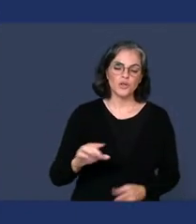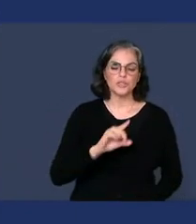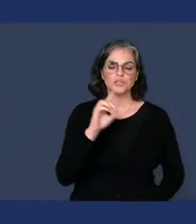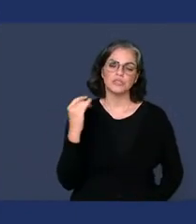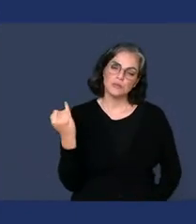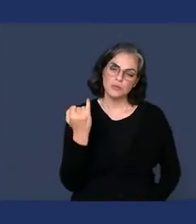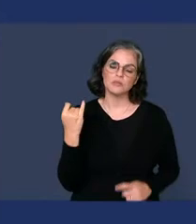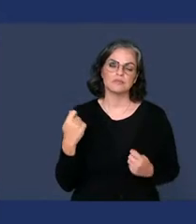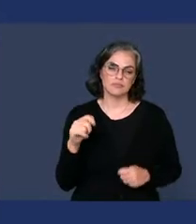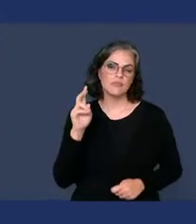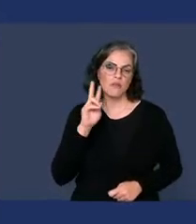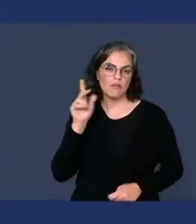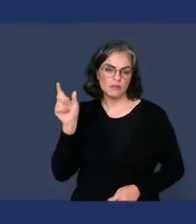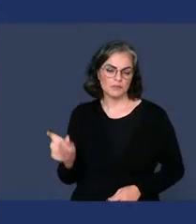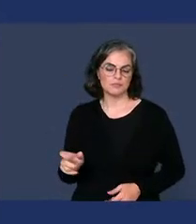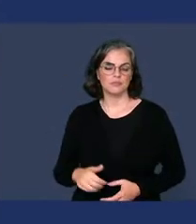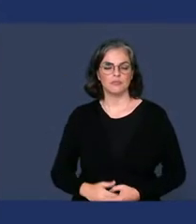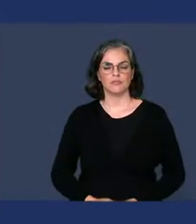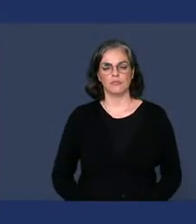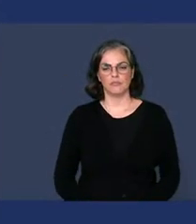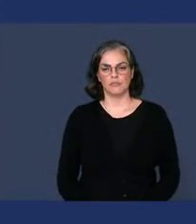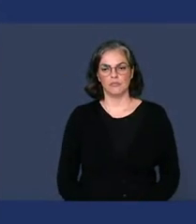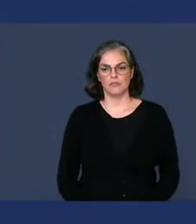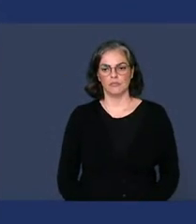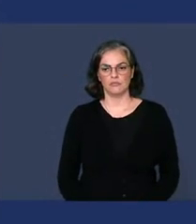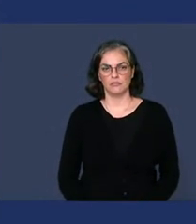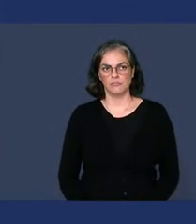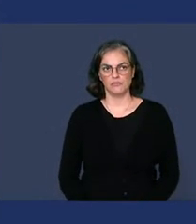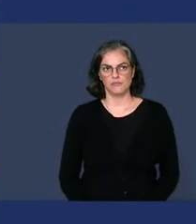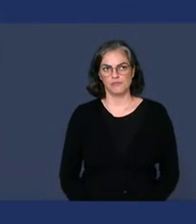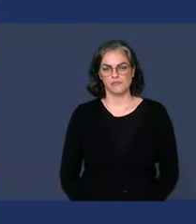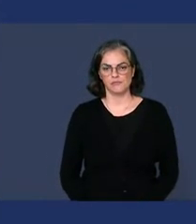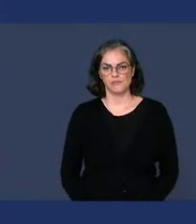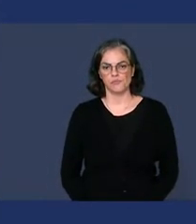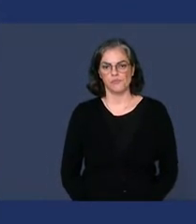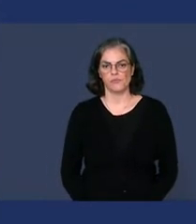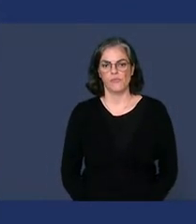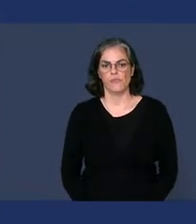CONTERRÂNEA. E DIA IMPORTANTE PARA CULTURA DO BRASIL GOSTARIA DE FAZER ESSE REGISTRO, OBRIGADO,